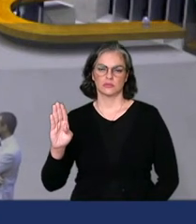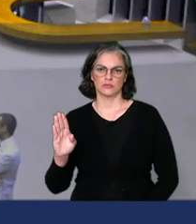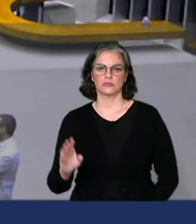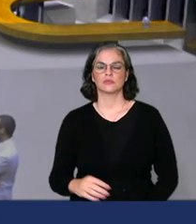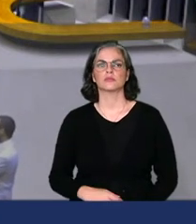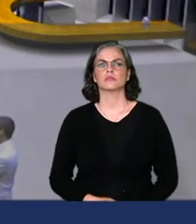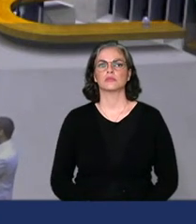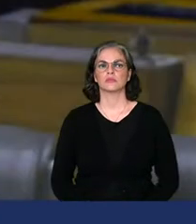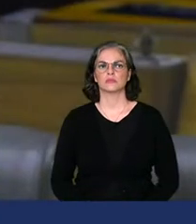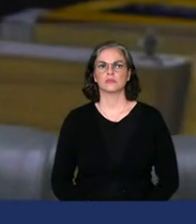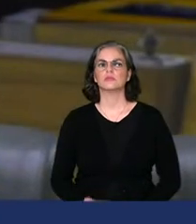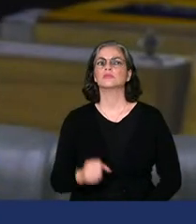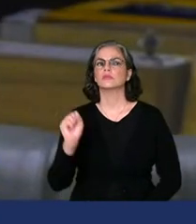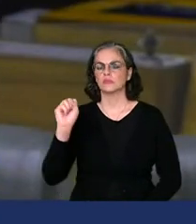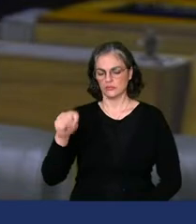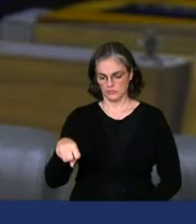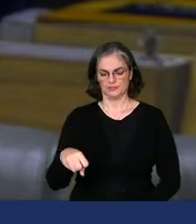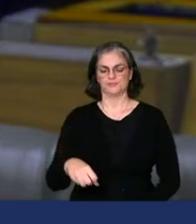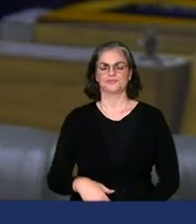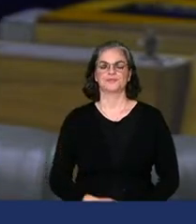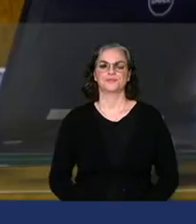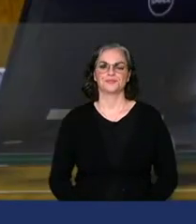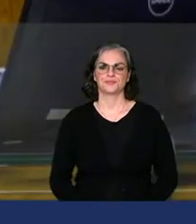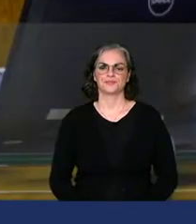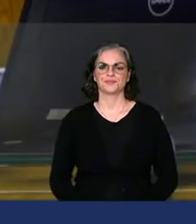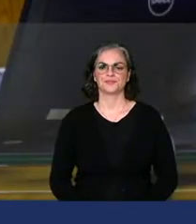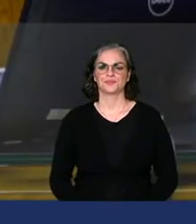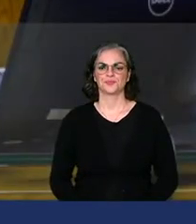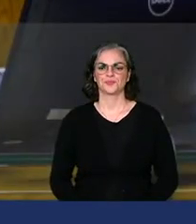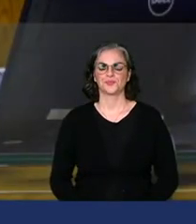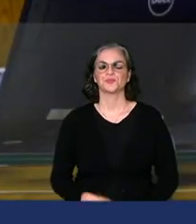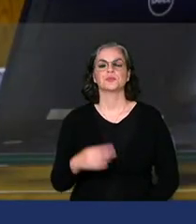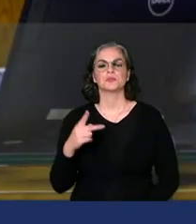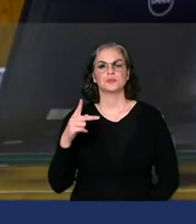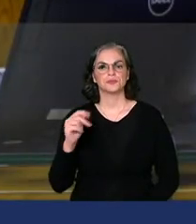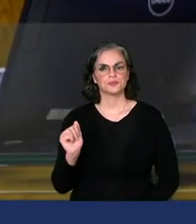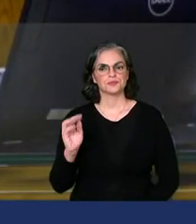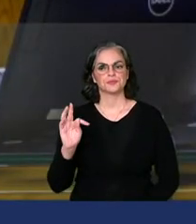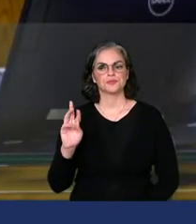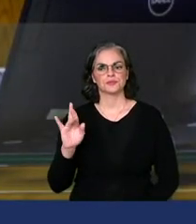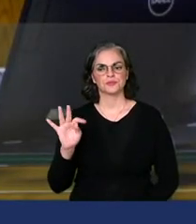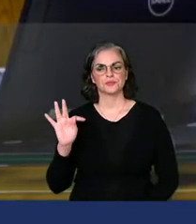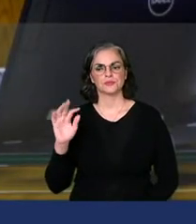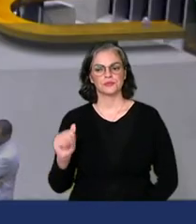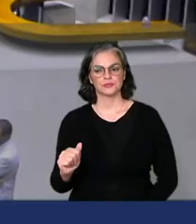ORIENTA O PC DO B. -- [DEPUTADO]: PRESIDENTE, O PC DO B VOTA SIM. [PRESIDENTE]: